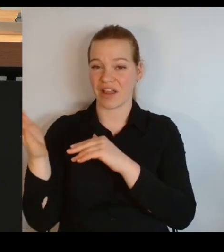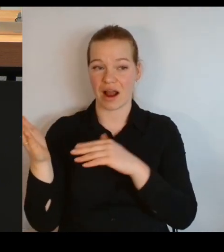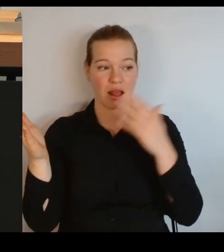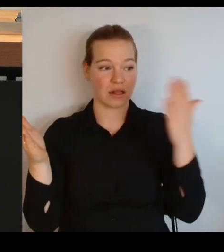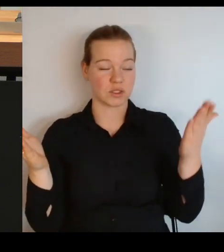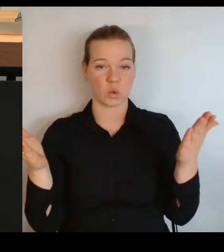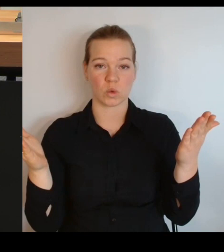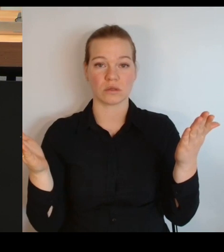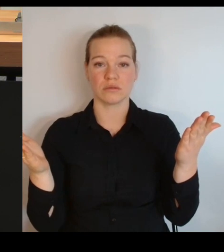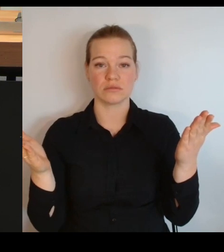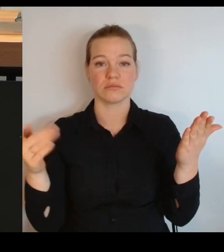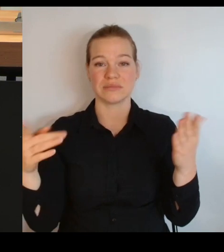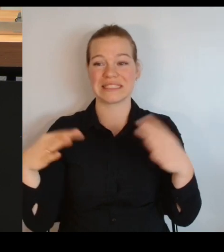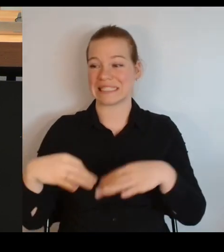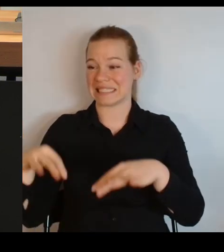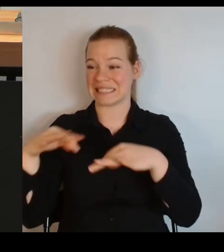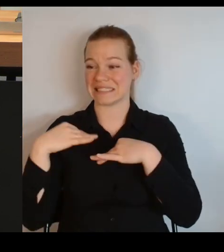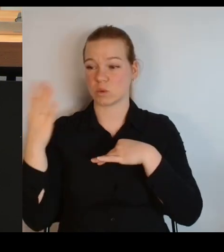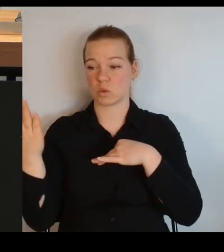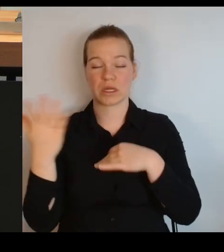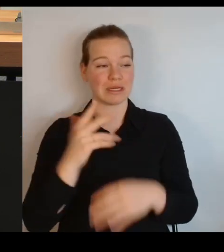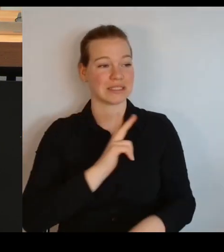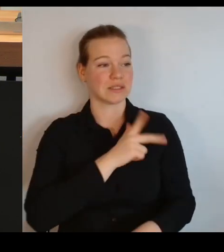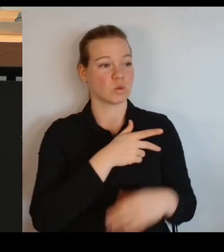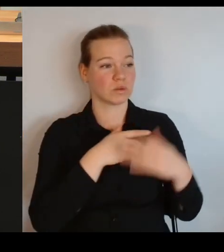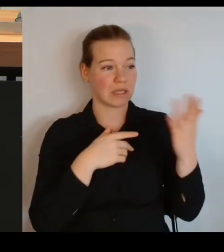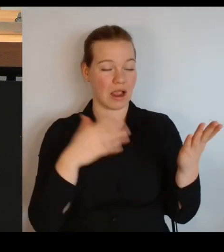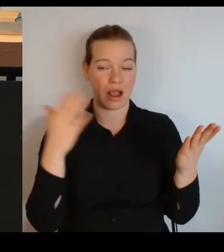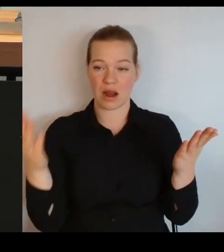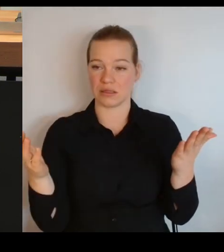Ich würde darum bitten, dass es Gespräche gibt mit den Bezirken, bei